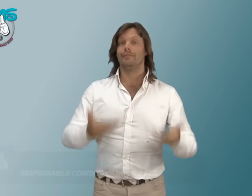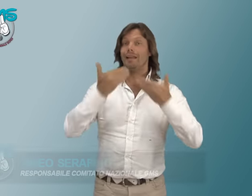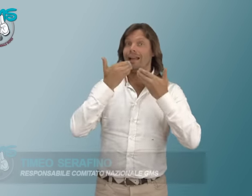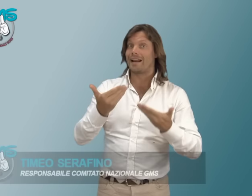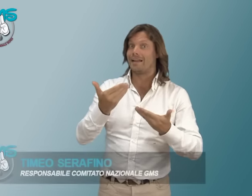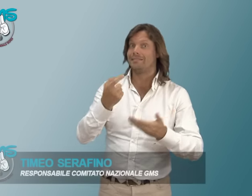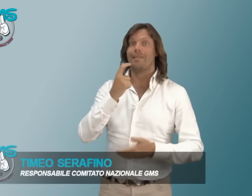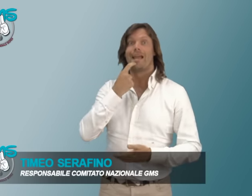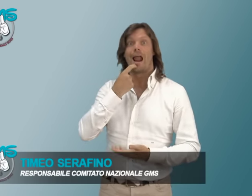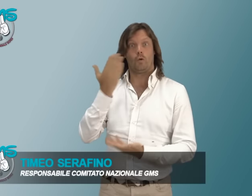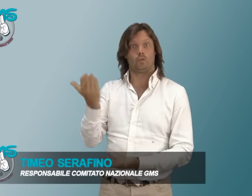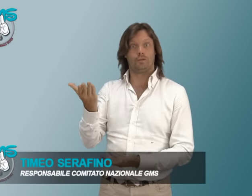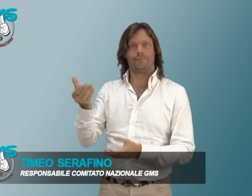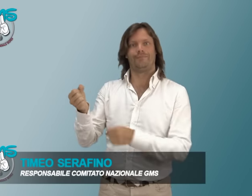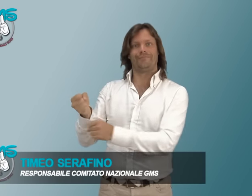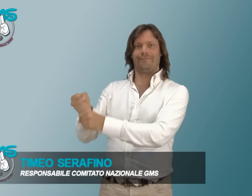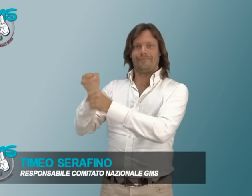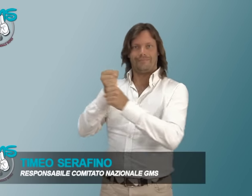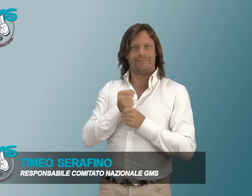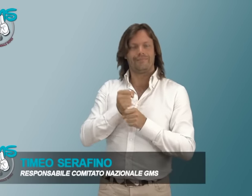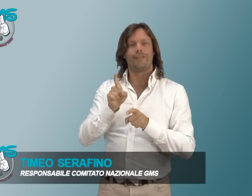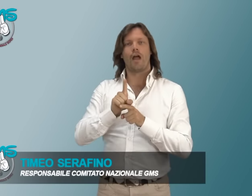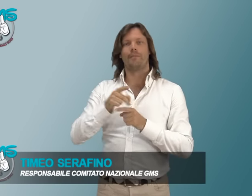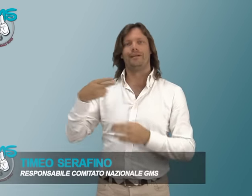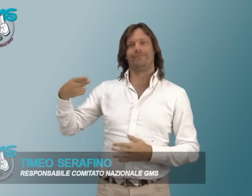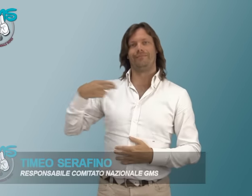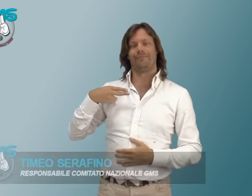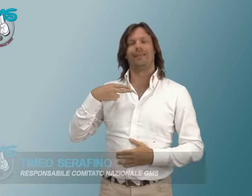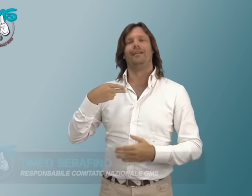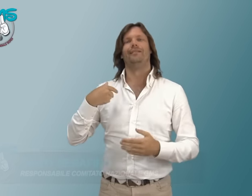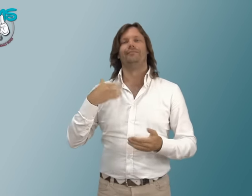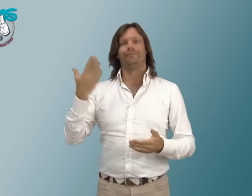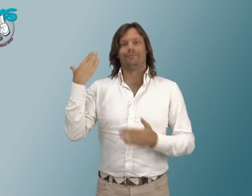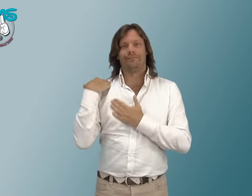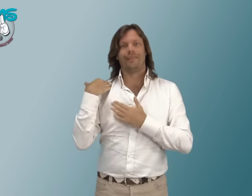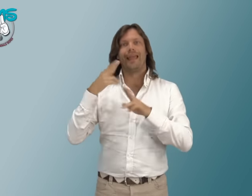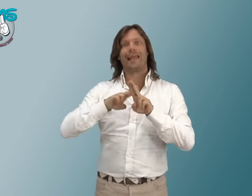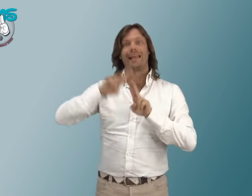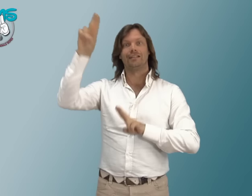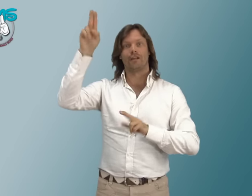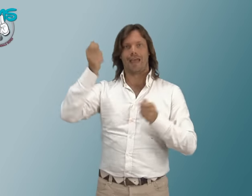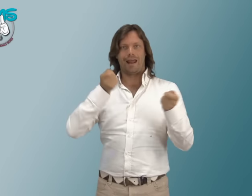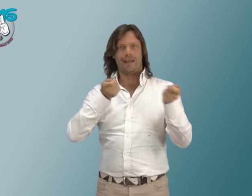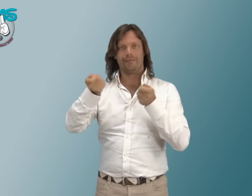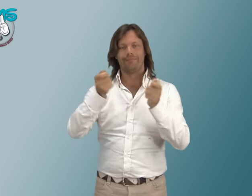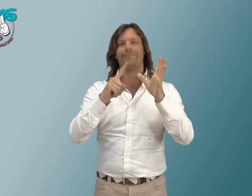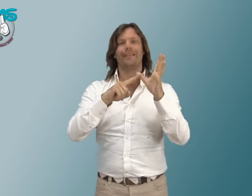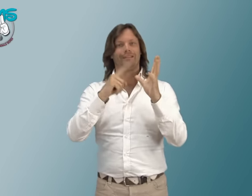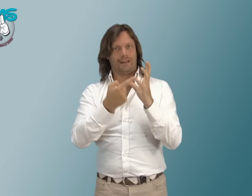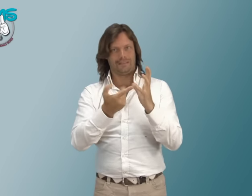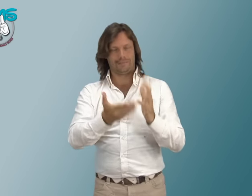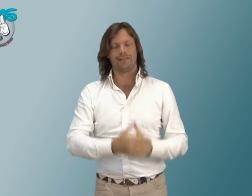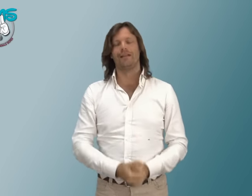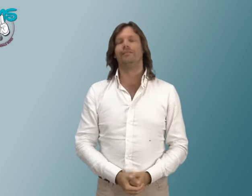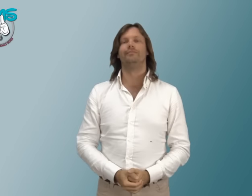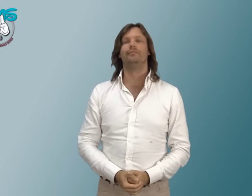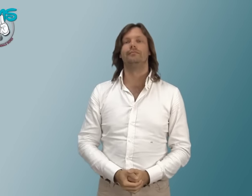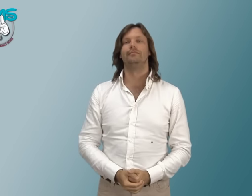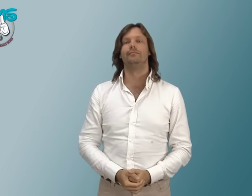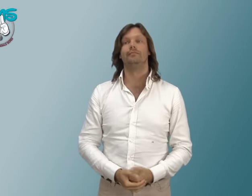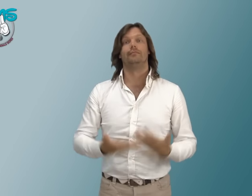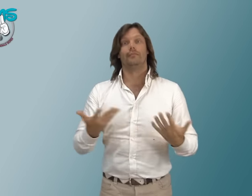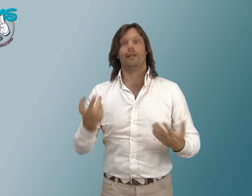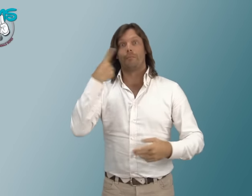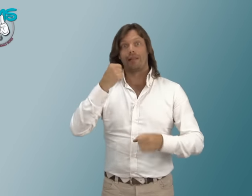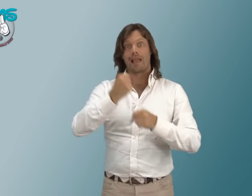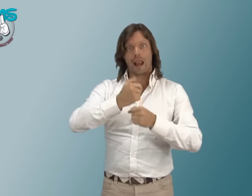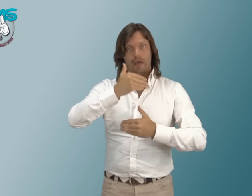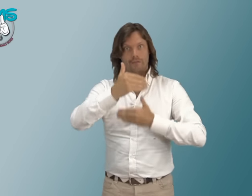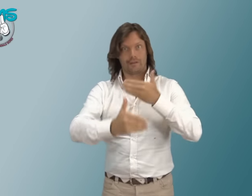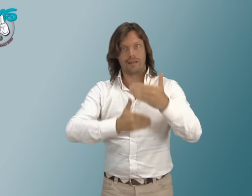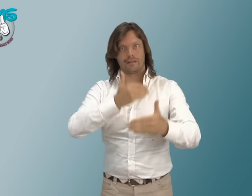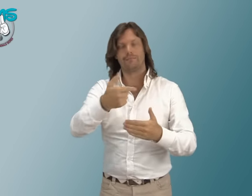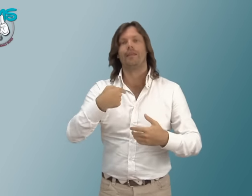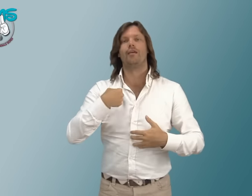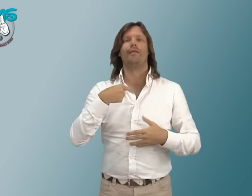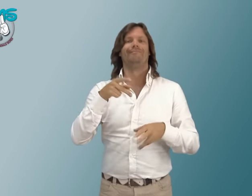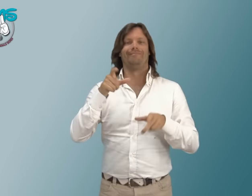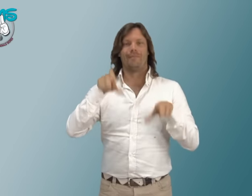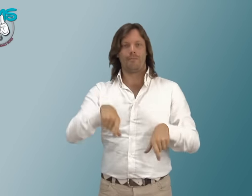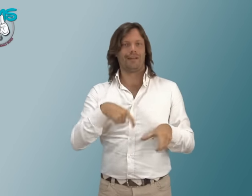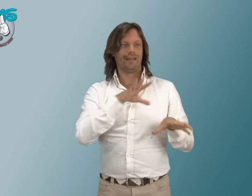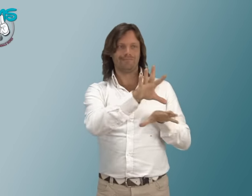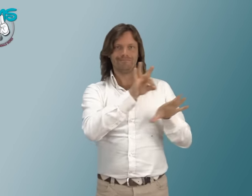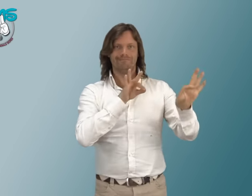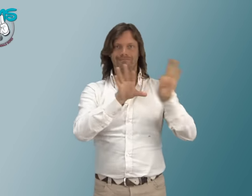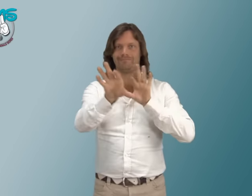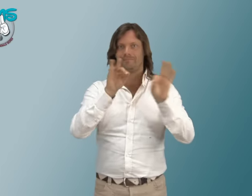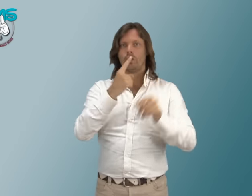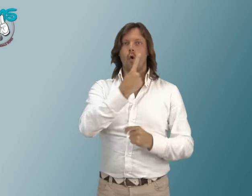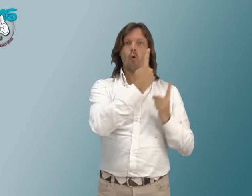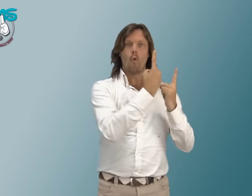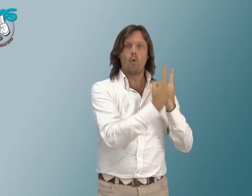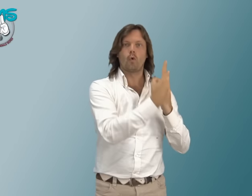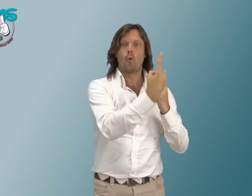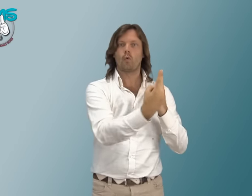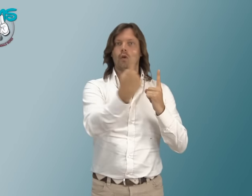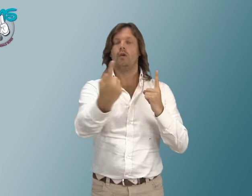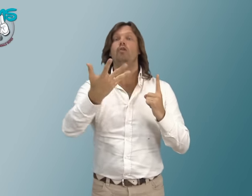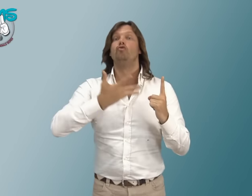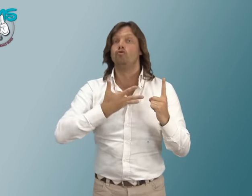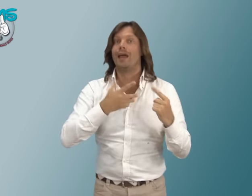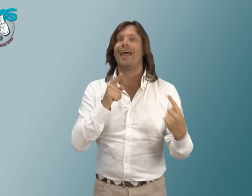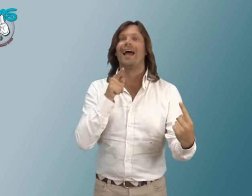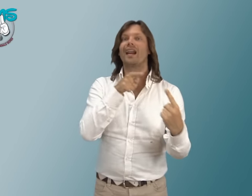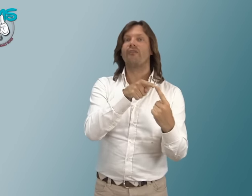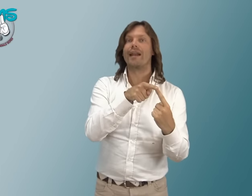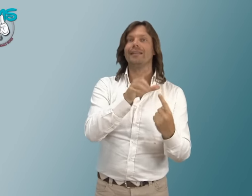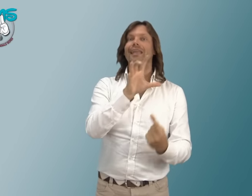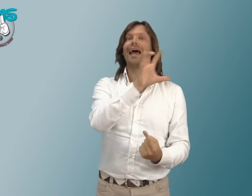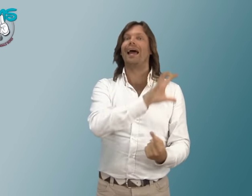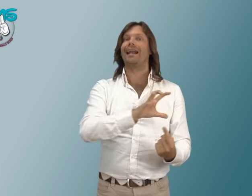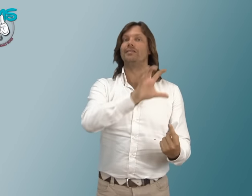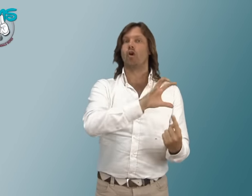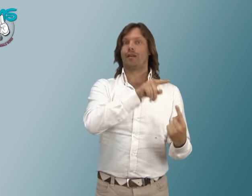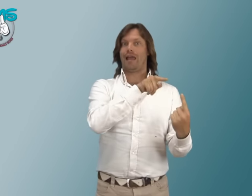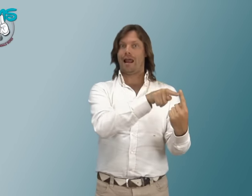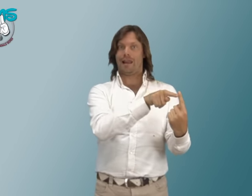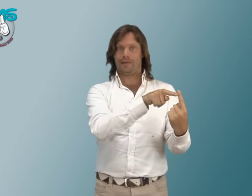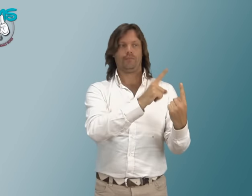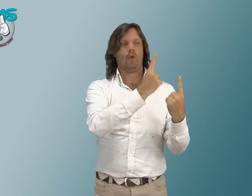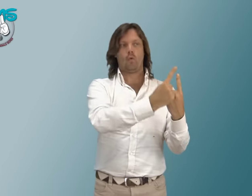Grazie a Galluccio per avermi nominato come responsabile del Comitato Nazionale della GMS, per procedere nominerò i referenti in ogni regione